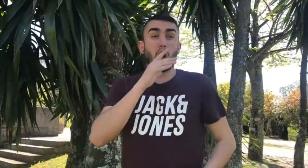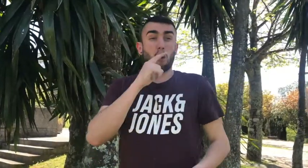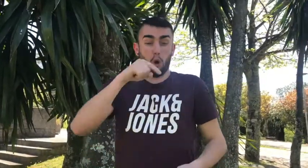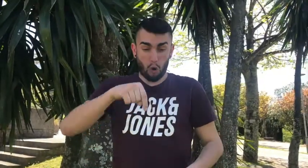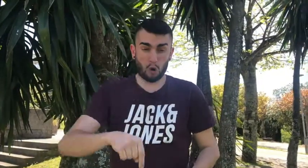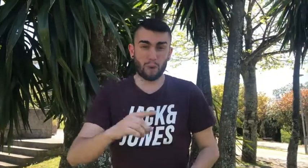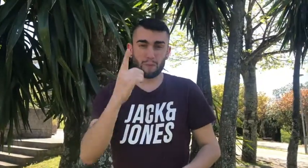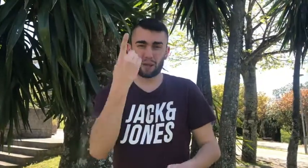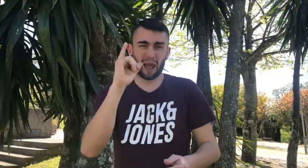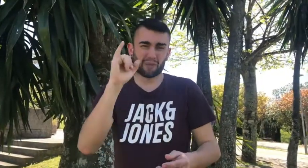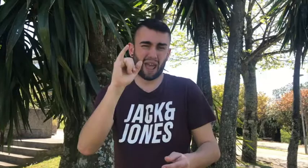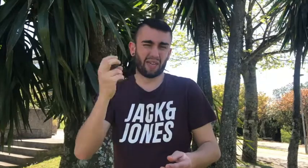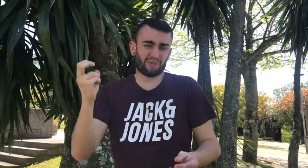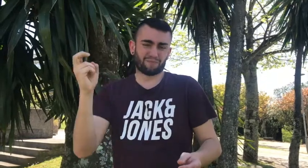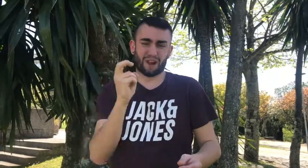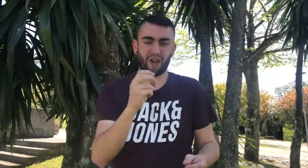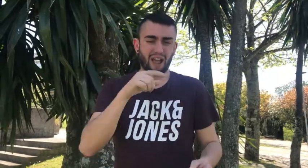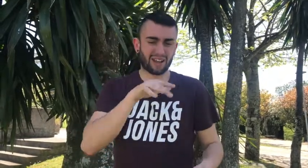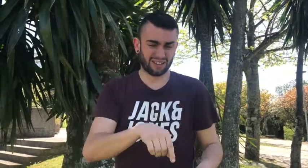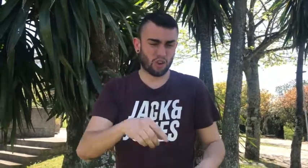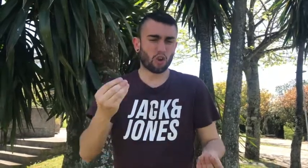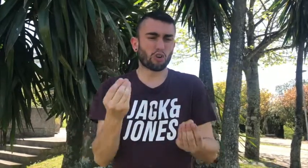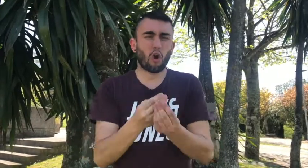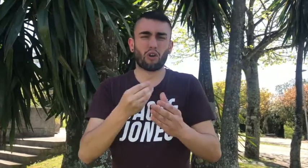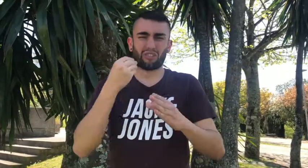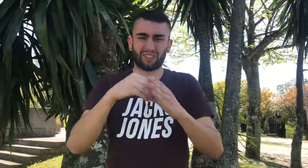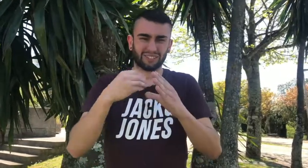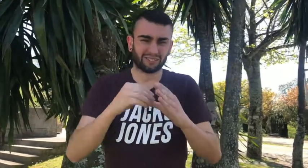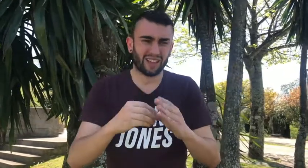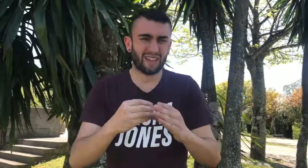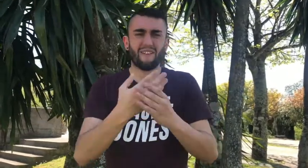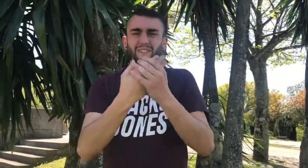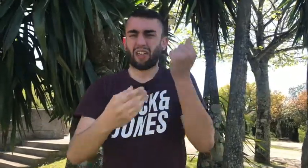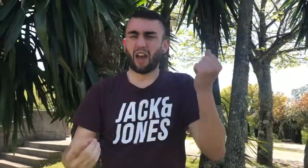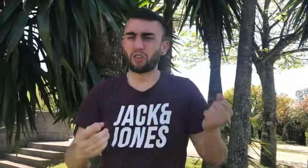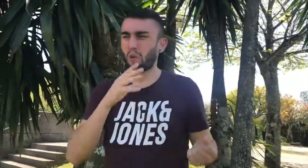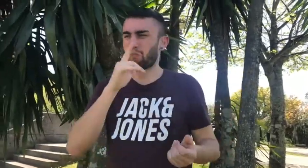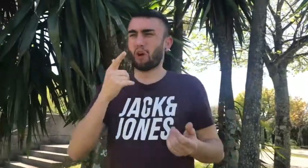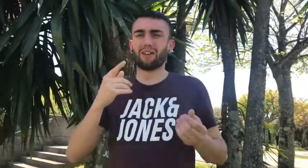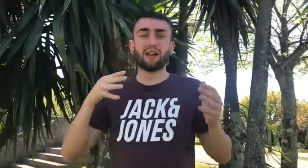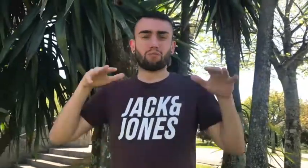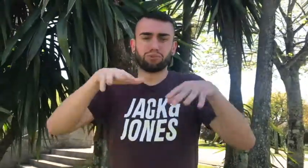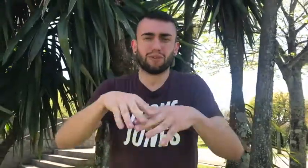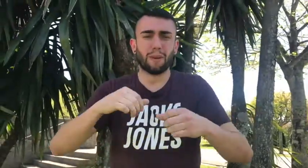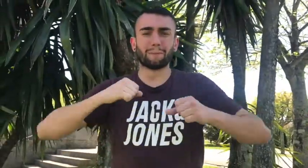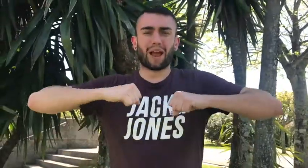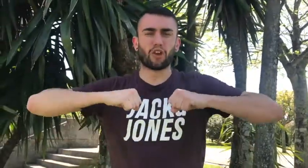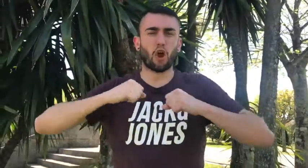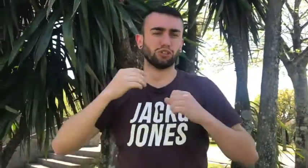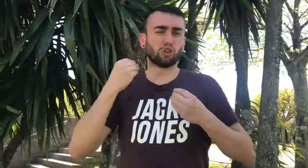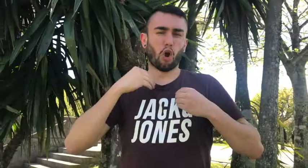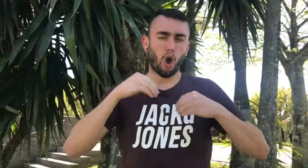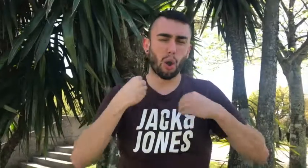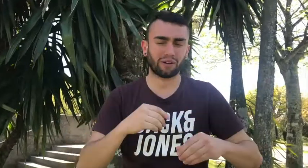hoy ha sido la primera vez que he podido conocer de cerca el trabajo de la CJS-CNSE y de la federación, gracias al Encuentro Intergeneracional,